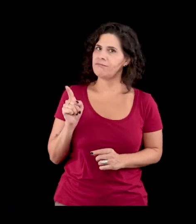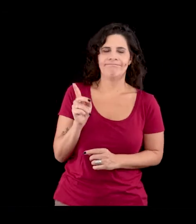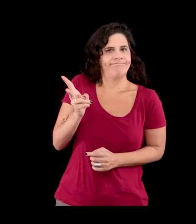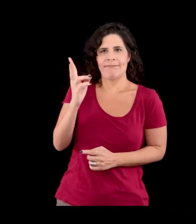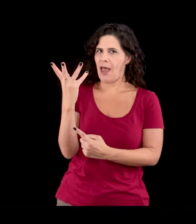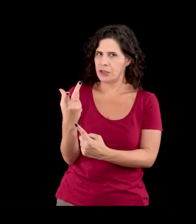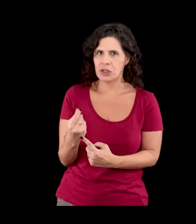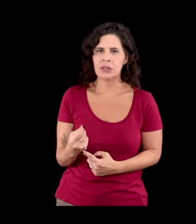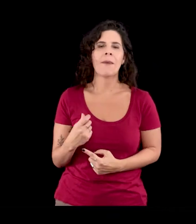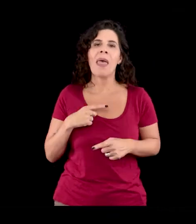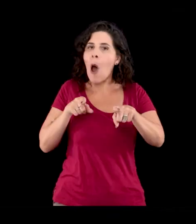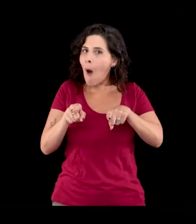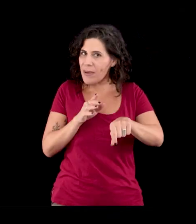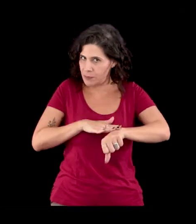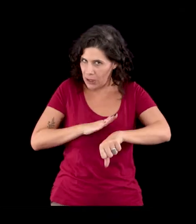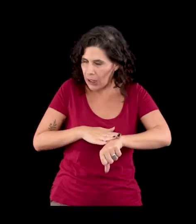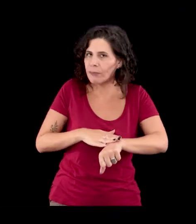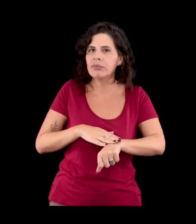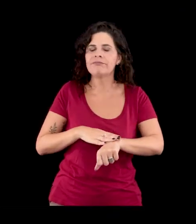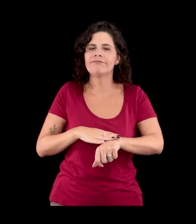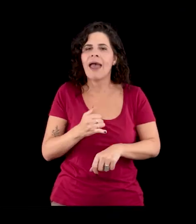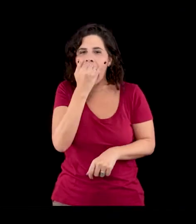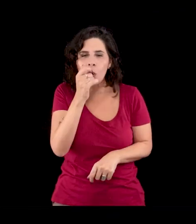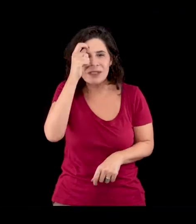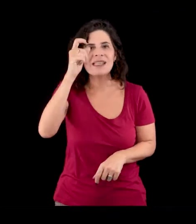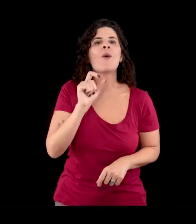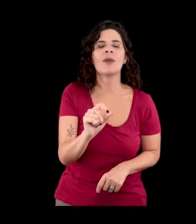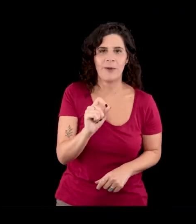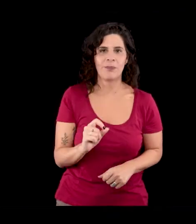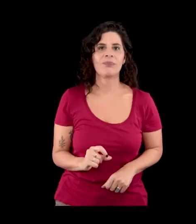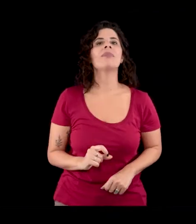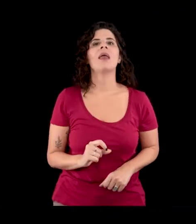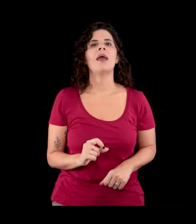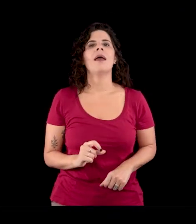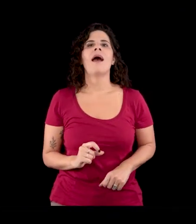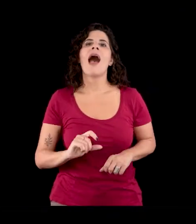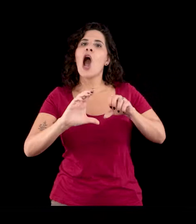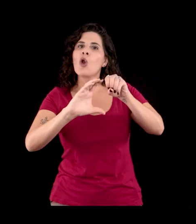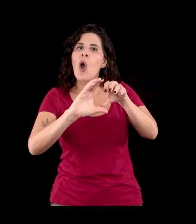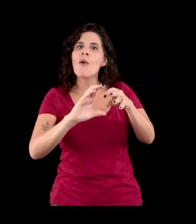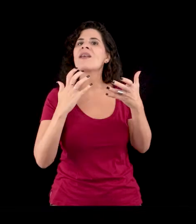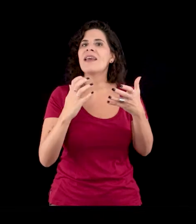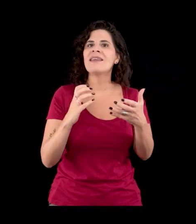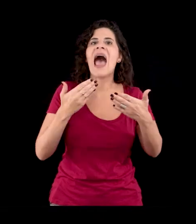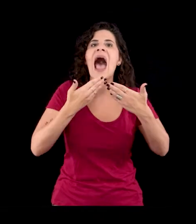Paralelamente aconteceu uma coincidência que a Rede Globo resolveu abrir uma galeria